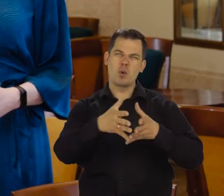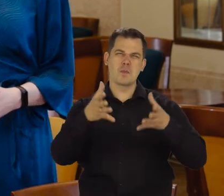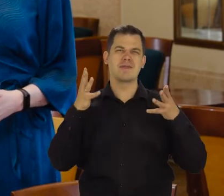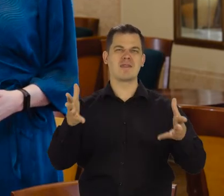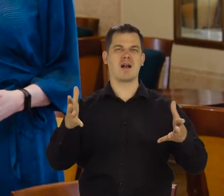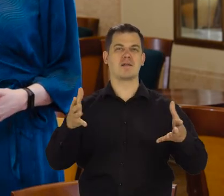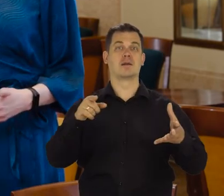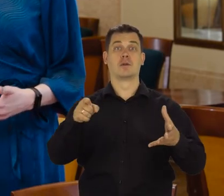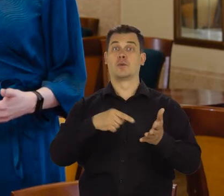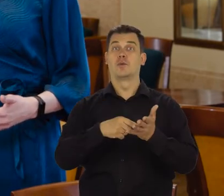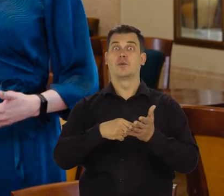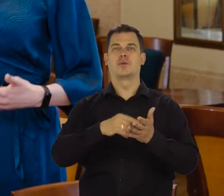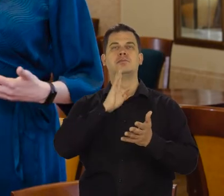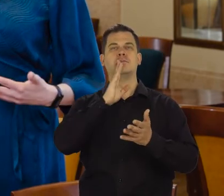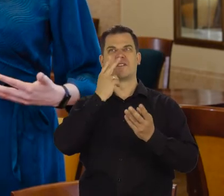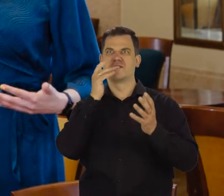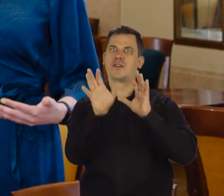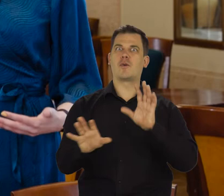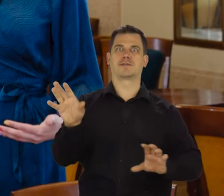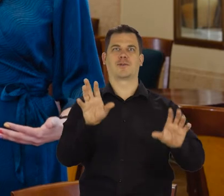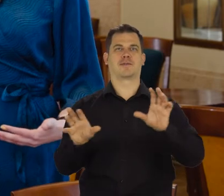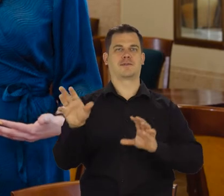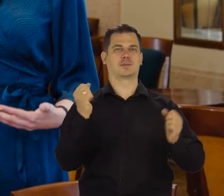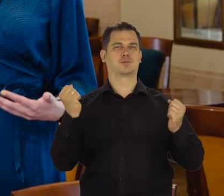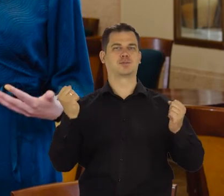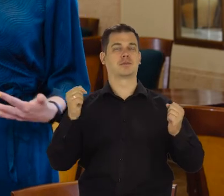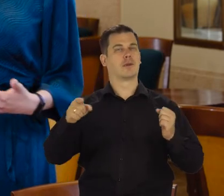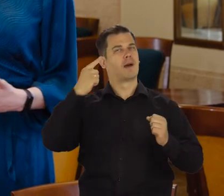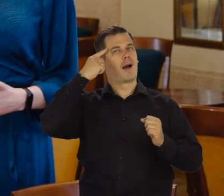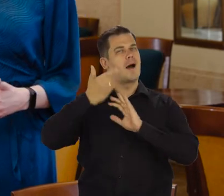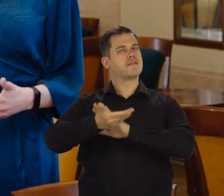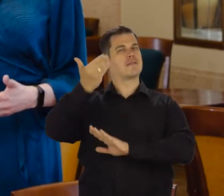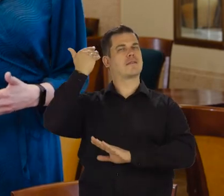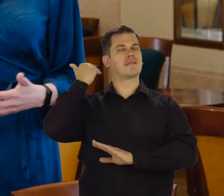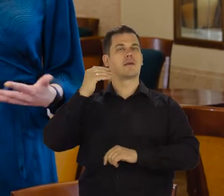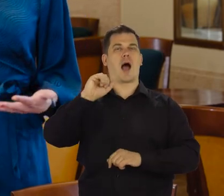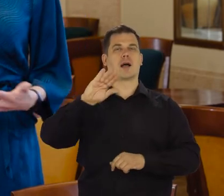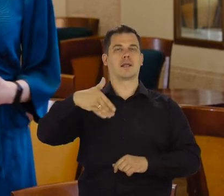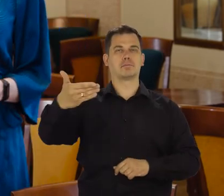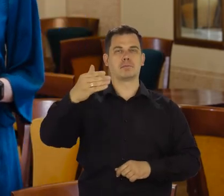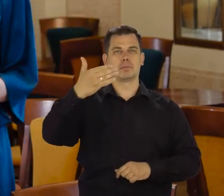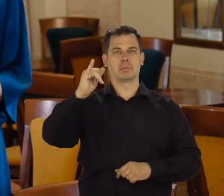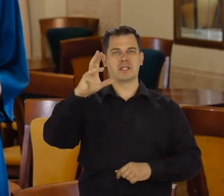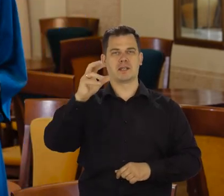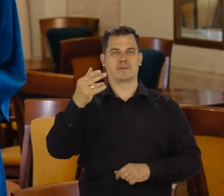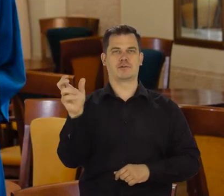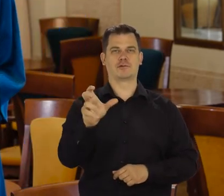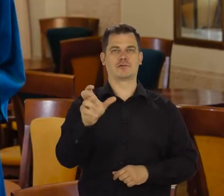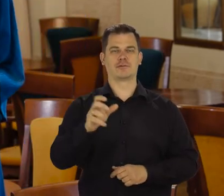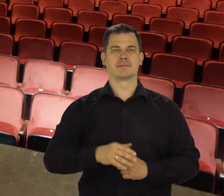czyli teatr zasadzający się też na pewnej widowiskowości, czerpiący z idei stworzonych przez Adama Mickiewicza.